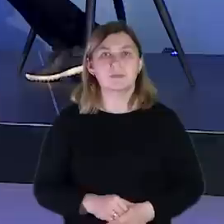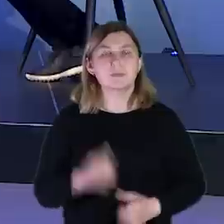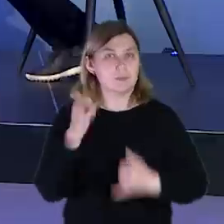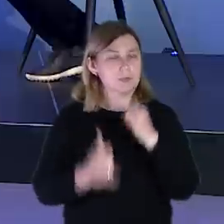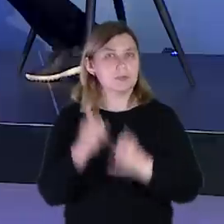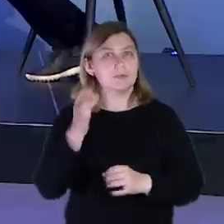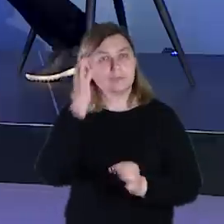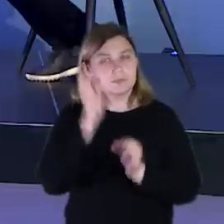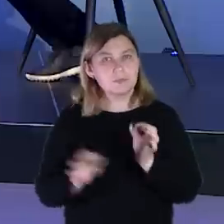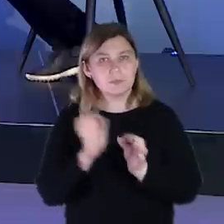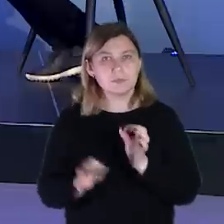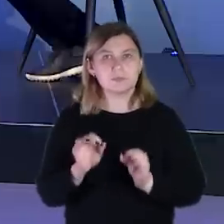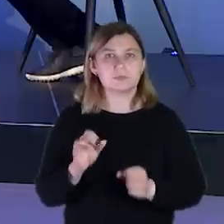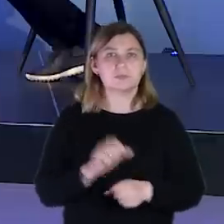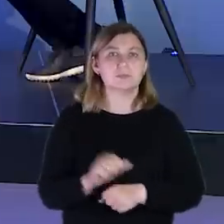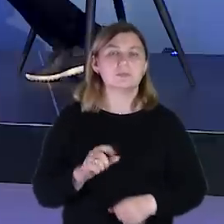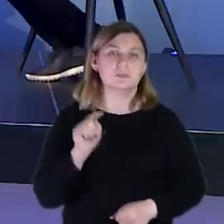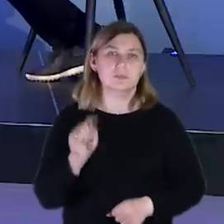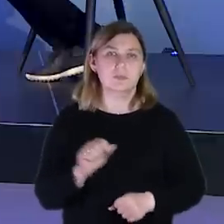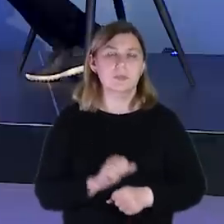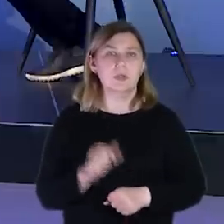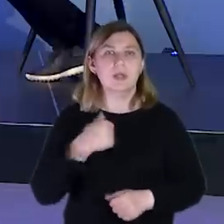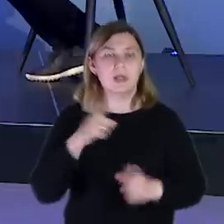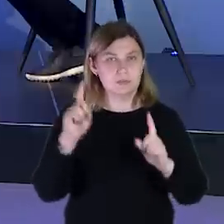Jeśli chodzi konkretnie o SRI DOK IX, tak? Już zacząłem o tym mówić,